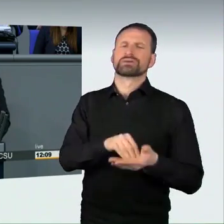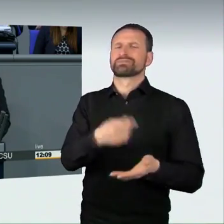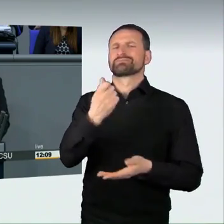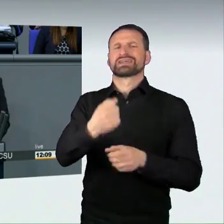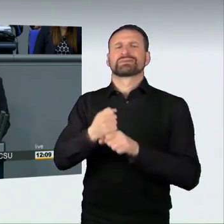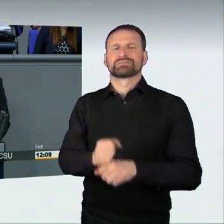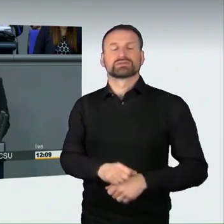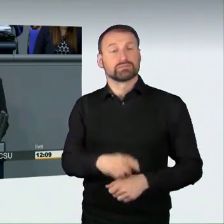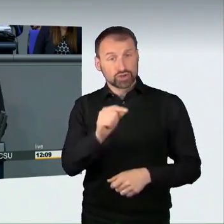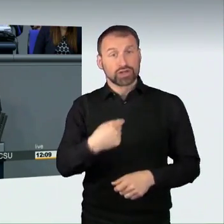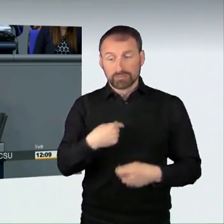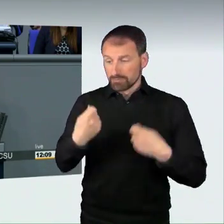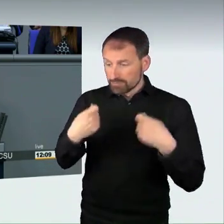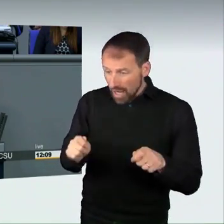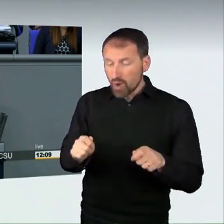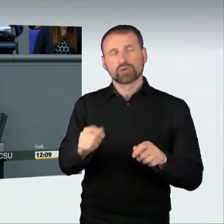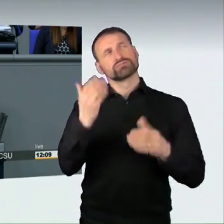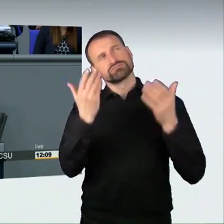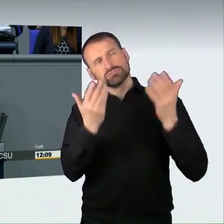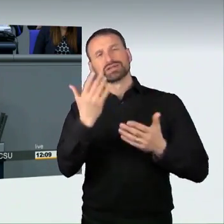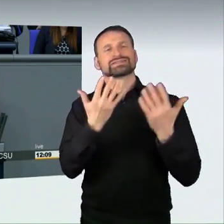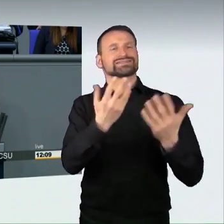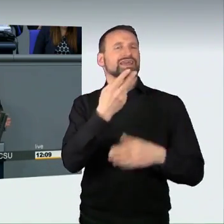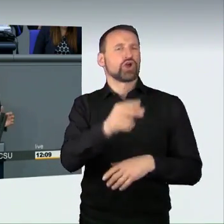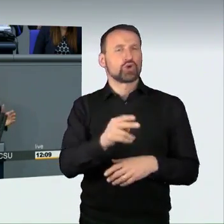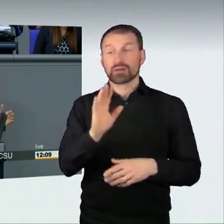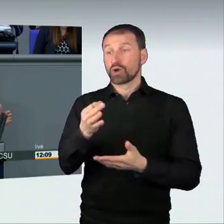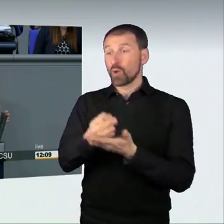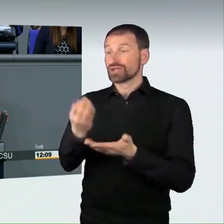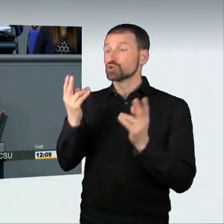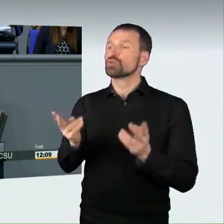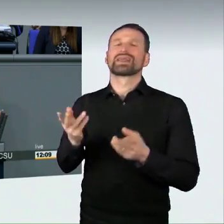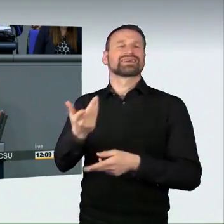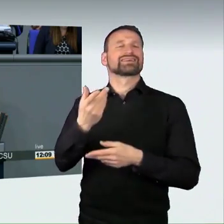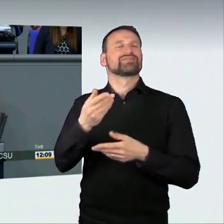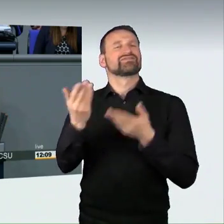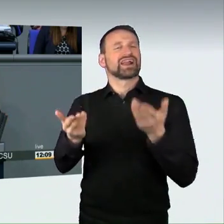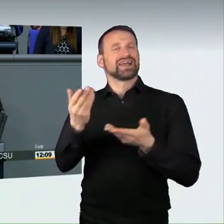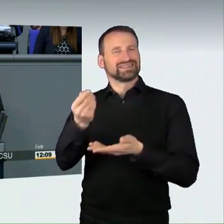Ich baue für 10 Euro pro Quadratmeter, aber wenn die ortsübliche Vergleichsmiete bei 7 Euro pro Quadratmeter liegt, dann fehlen auf einmal 3 Euro